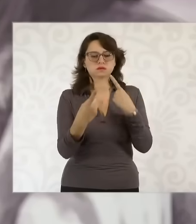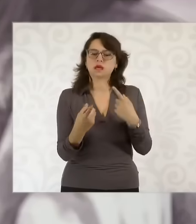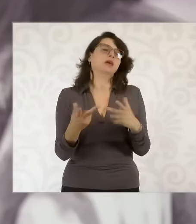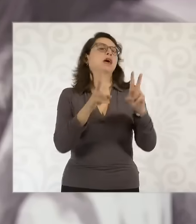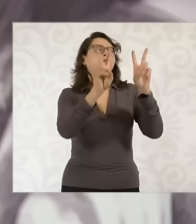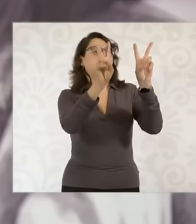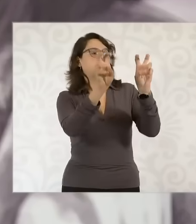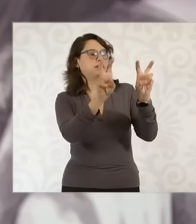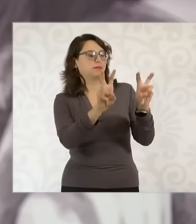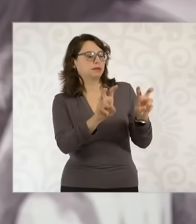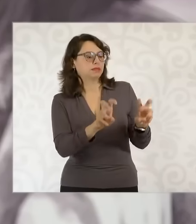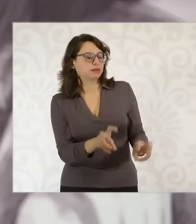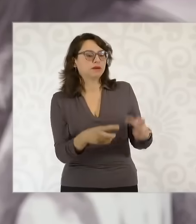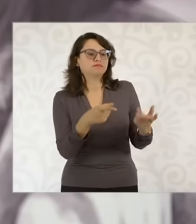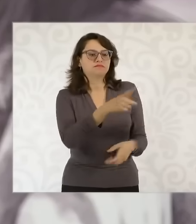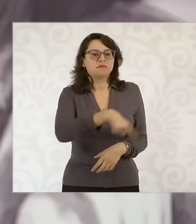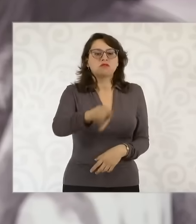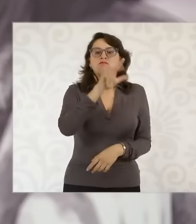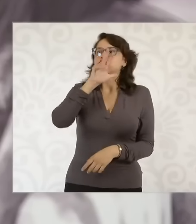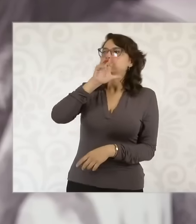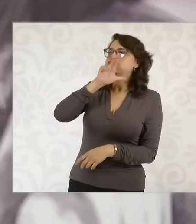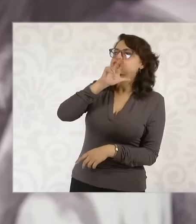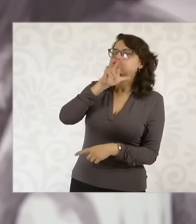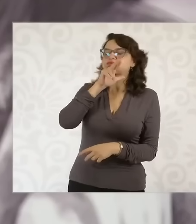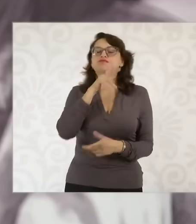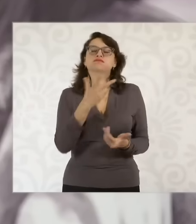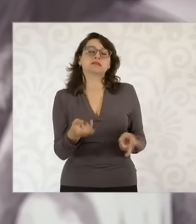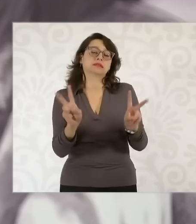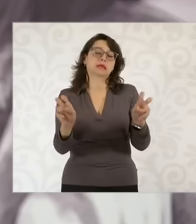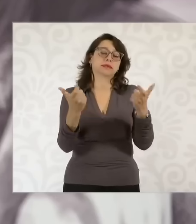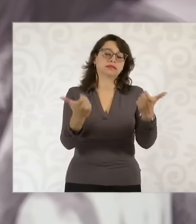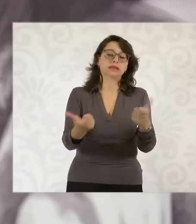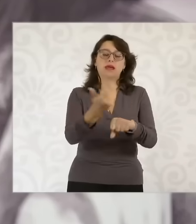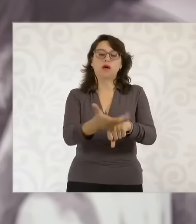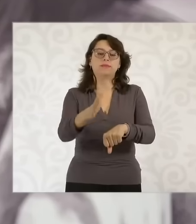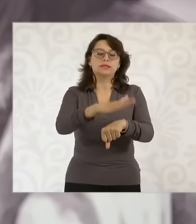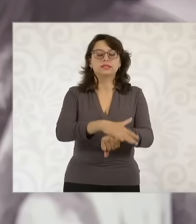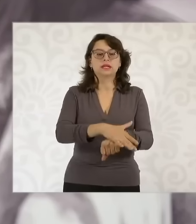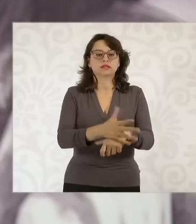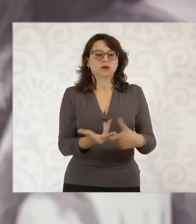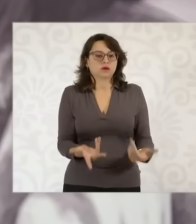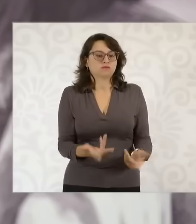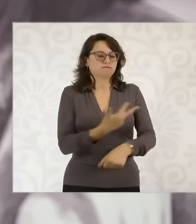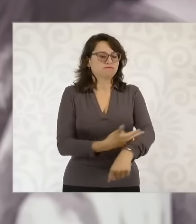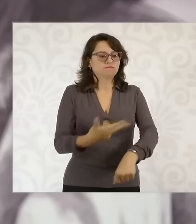temas de que les preocupan, sobre todo los temas administrativos y los temas de mejora regulatoria.